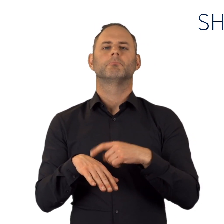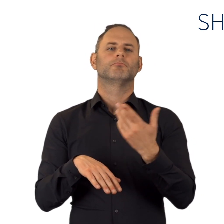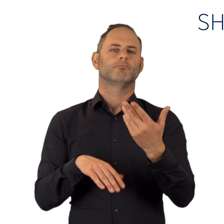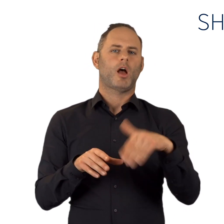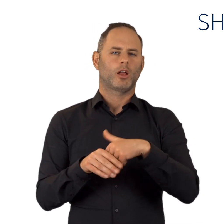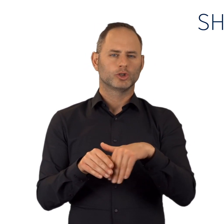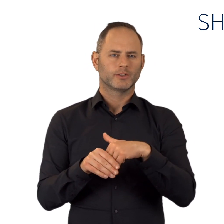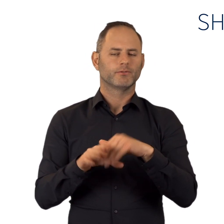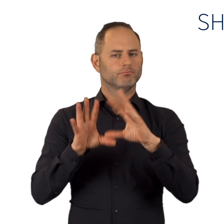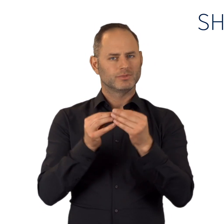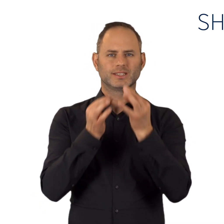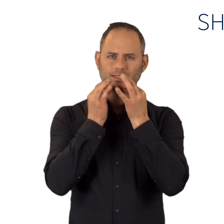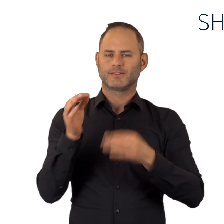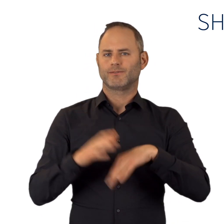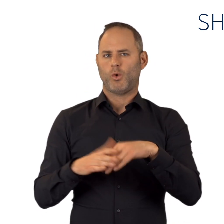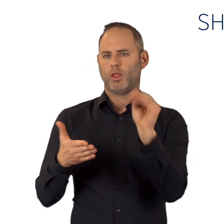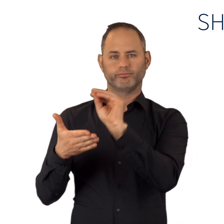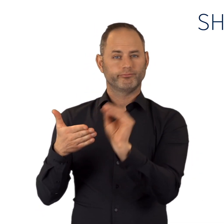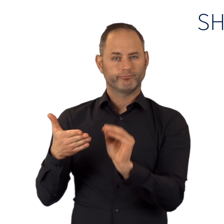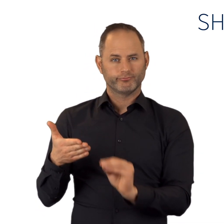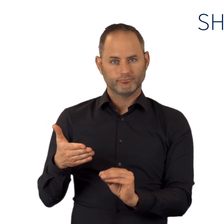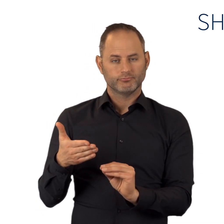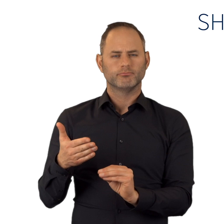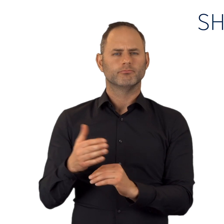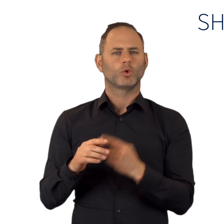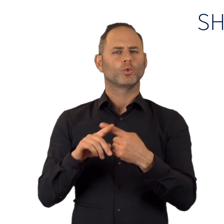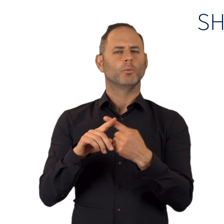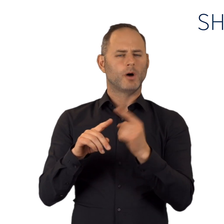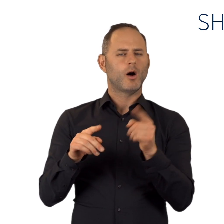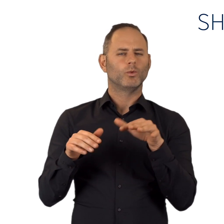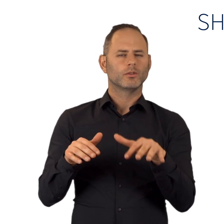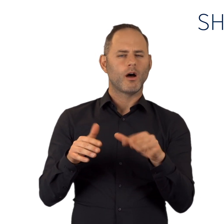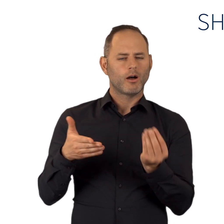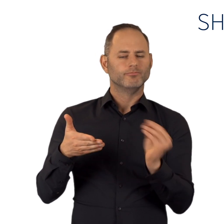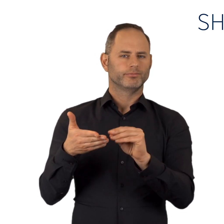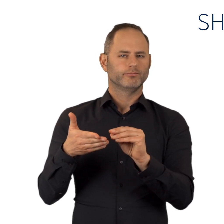und Anschrift vollständig angeben sein. Dazu sollte möglichst auch die Nummer genannt werden,